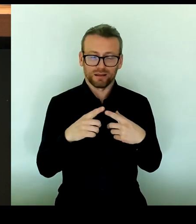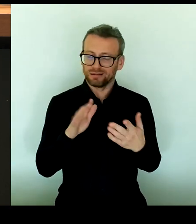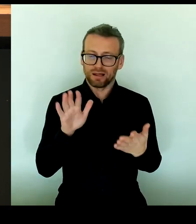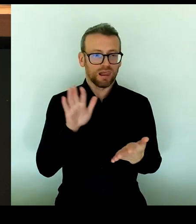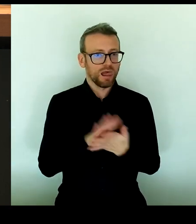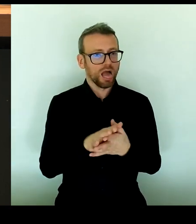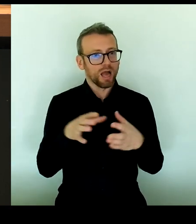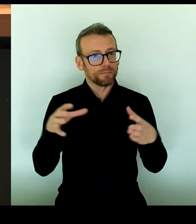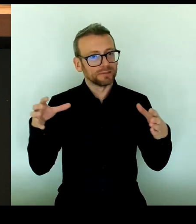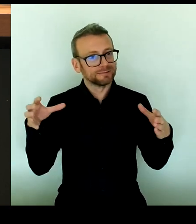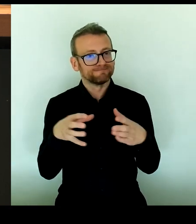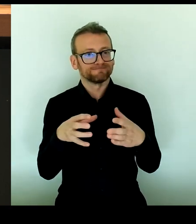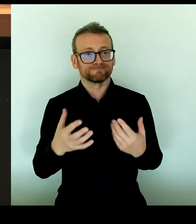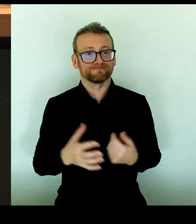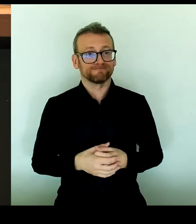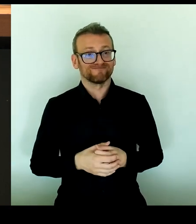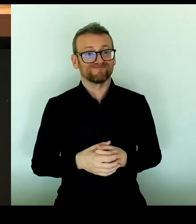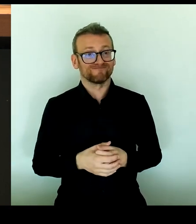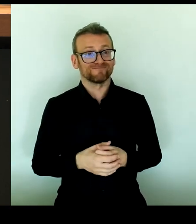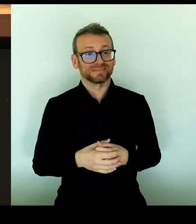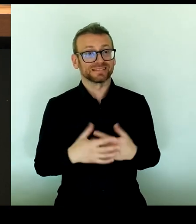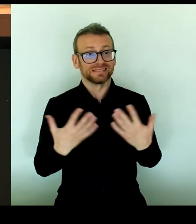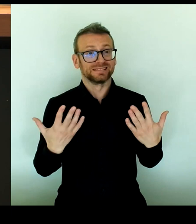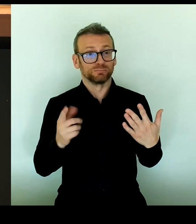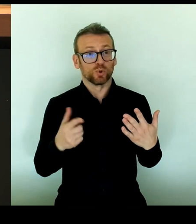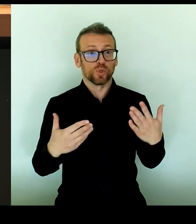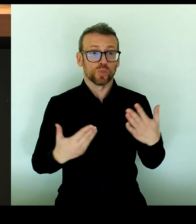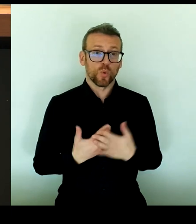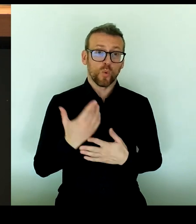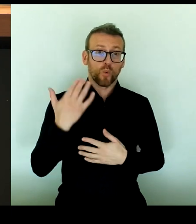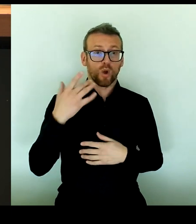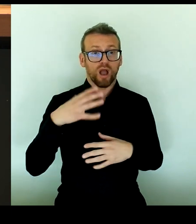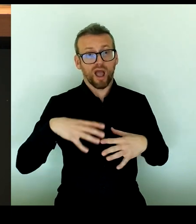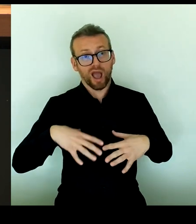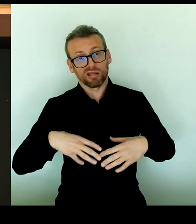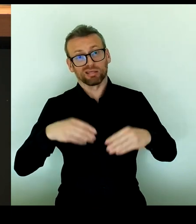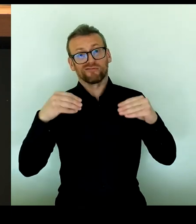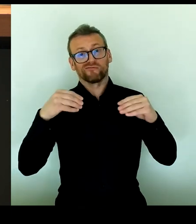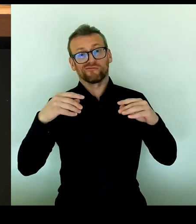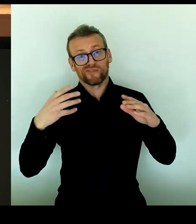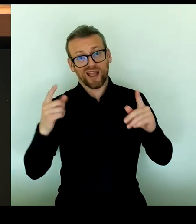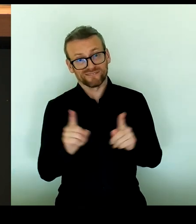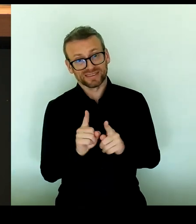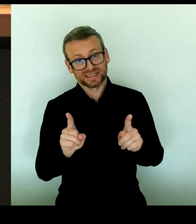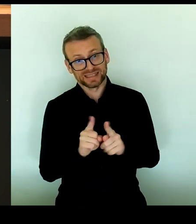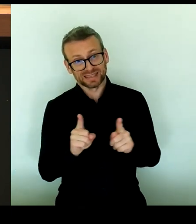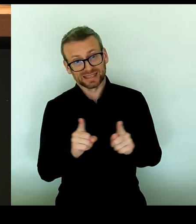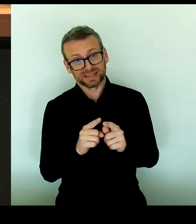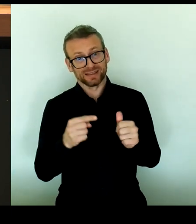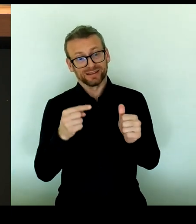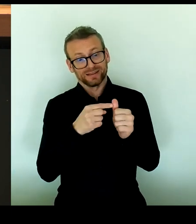Mitwirkenden ist überdimensiona. Was sind verbindliche Verträge und Vereinbarungen?